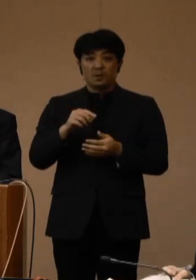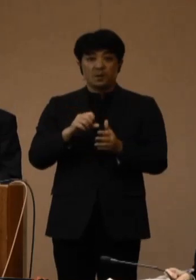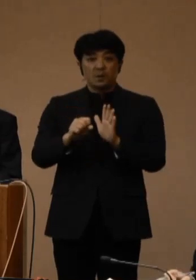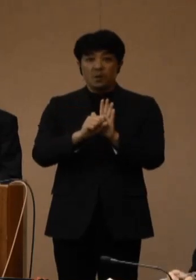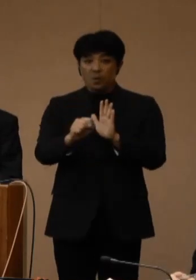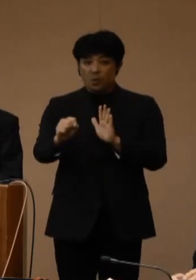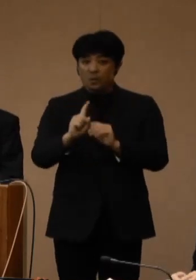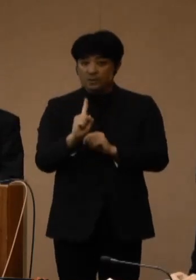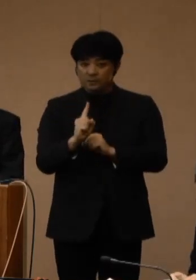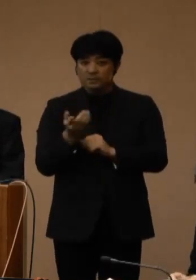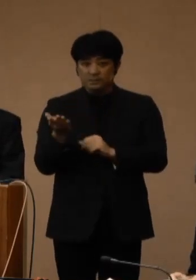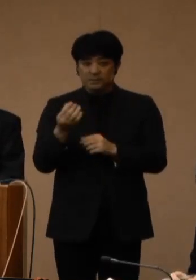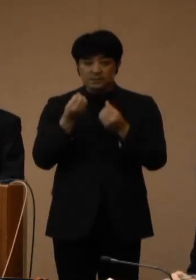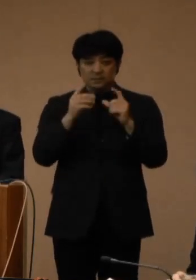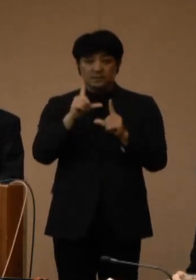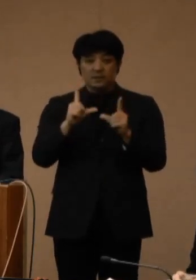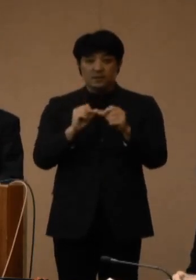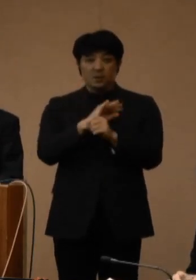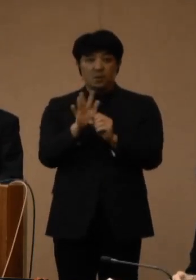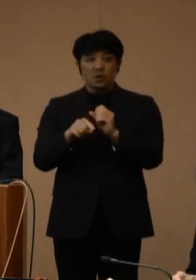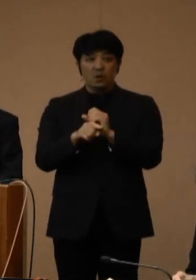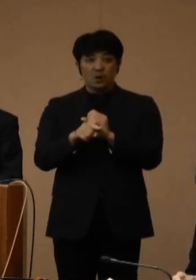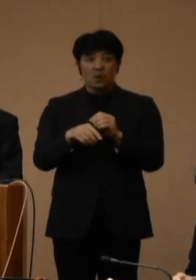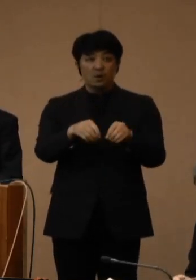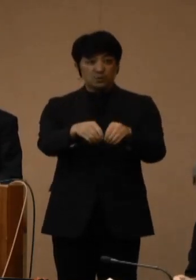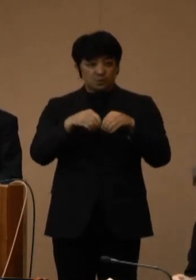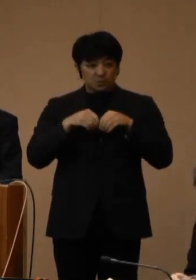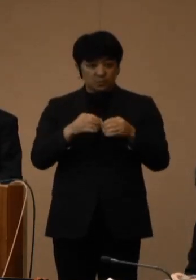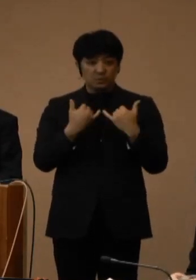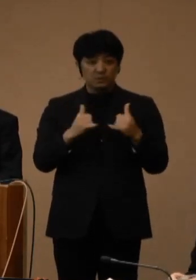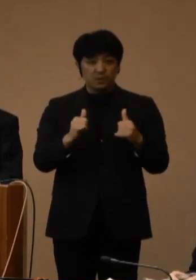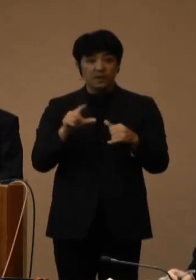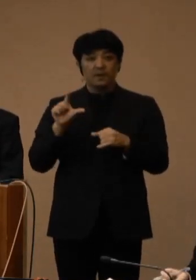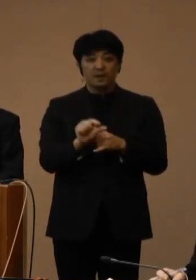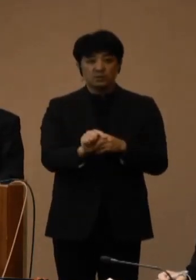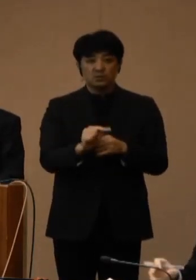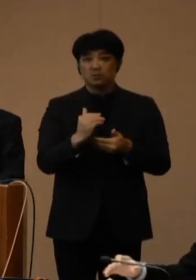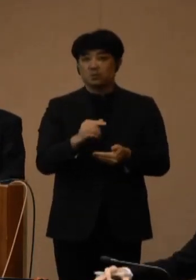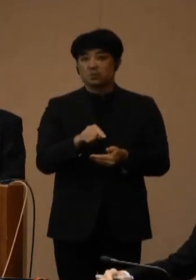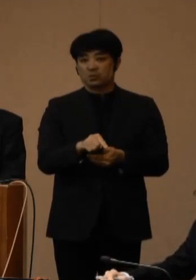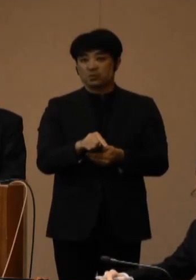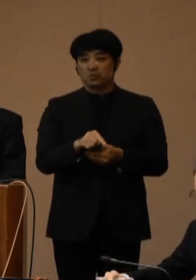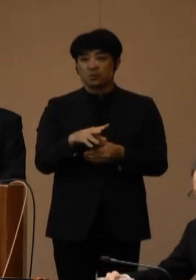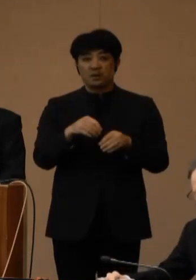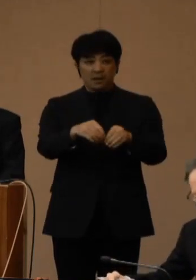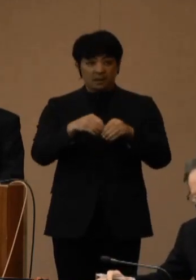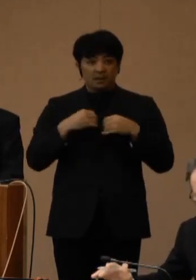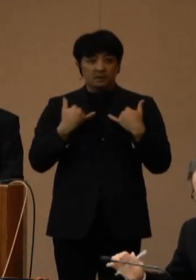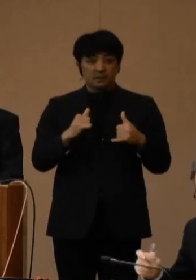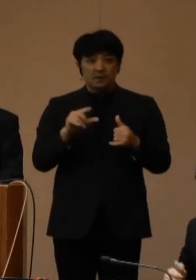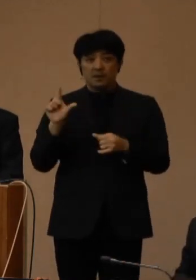新型コロナに感染する人を減らすことです。感染する人が減れば、